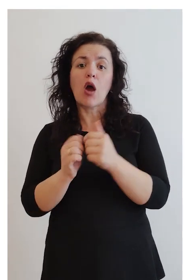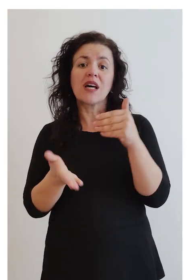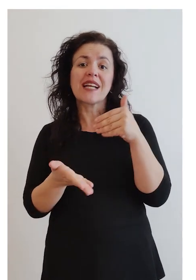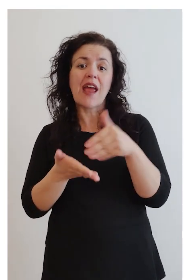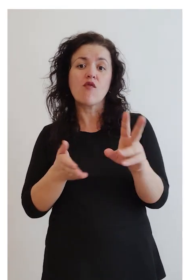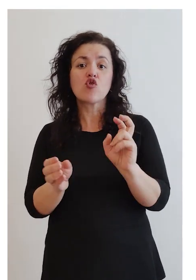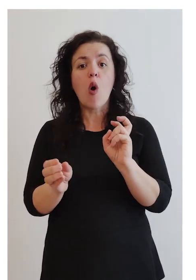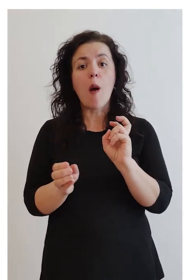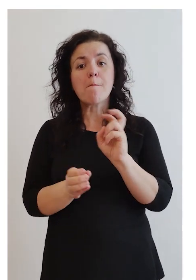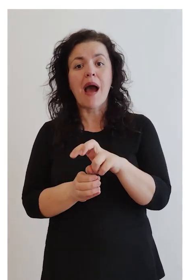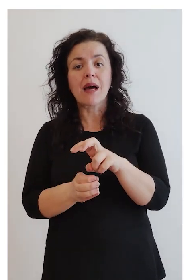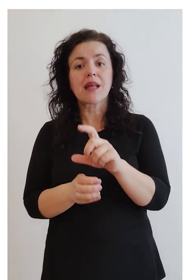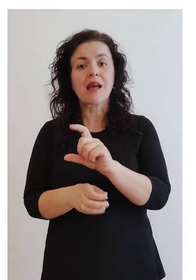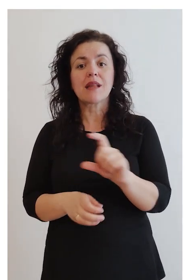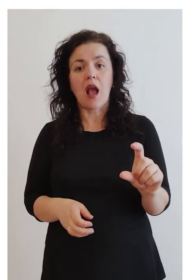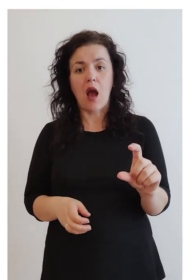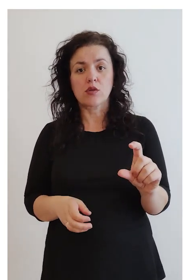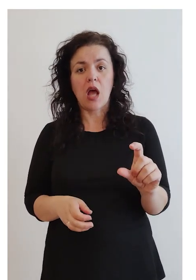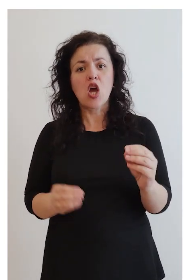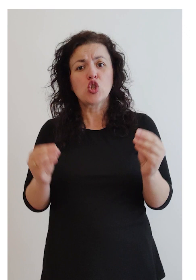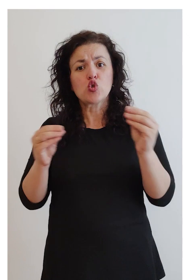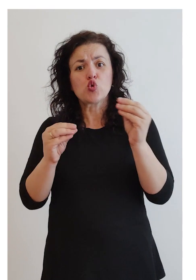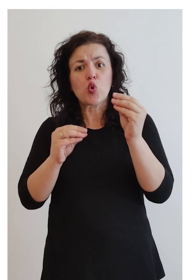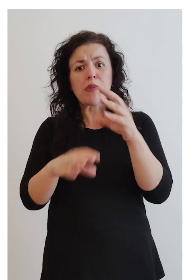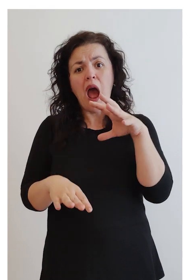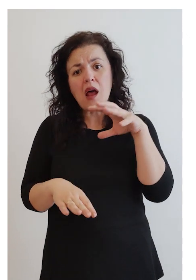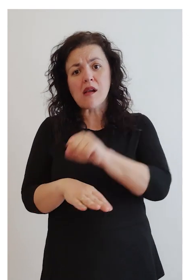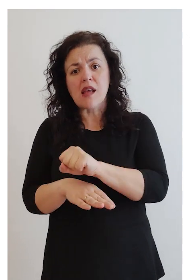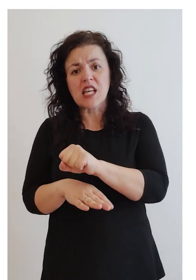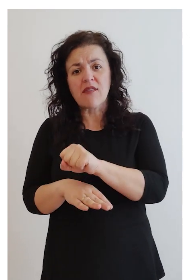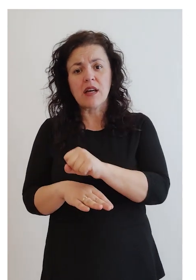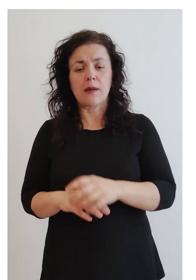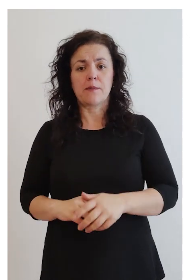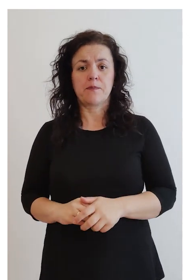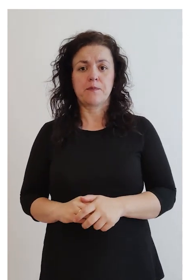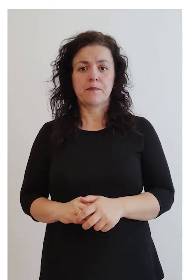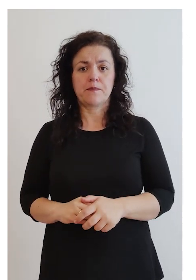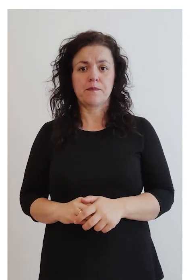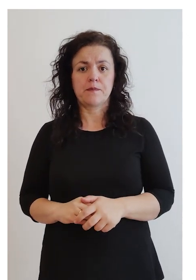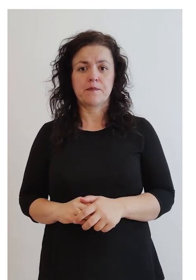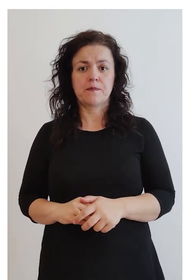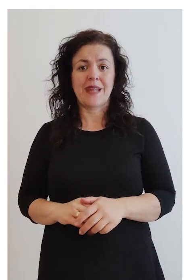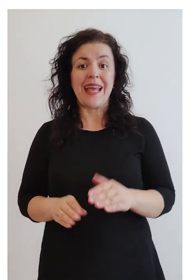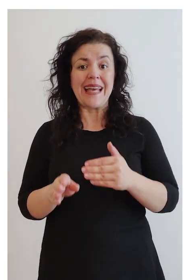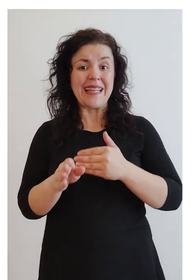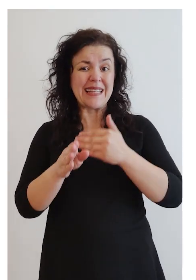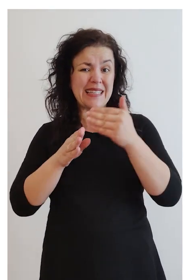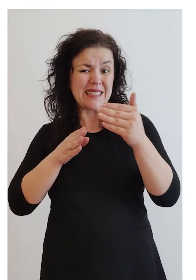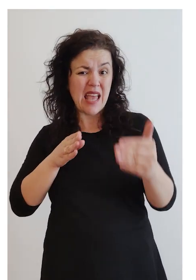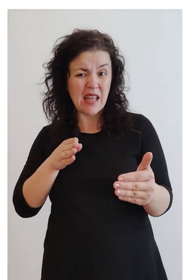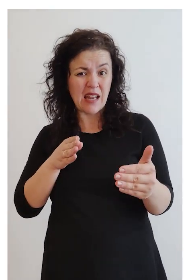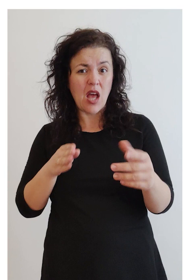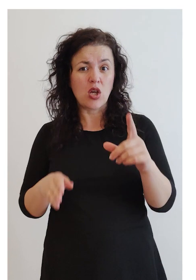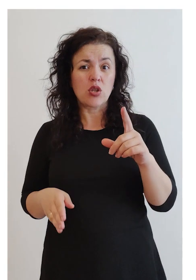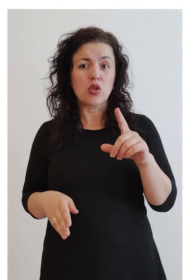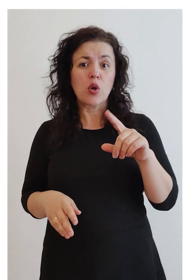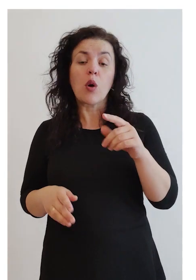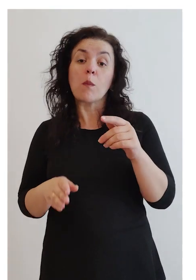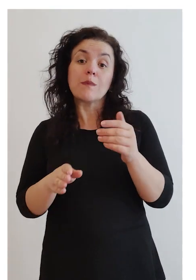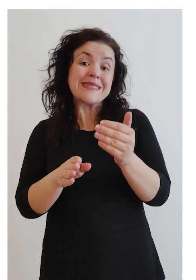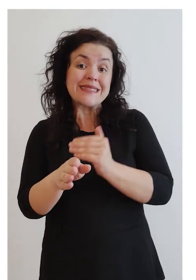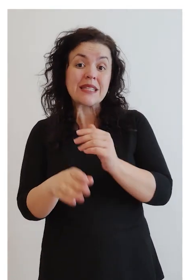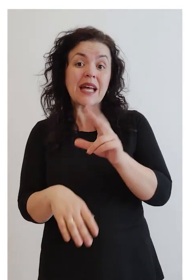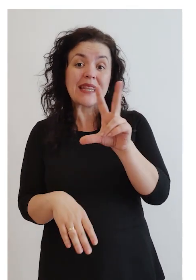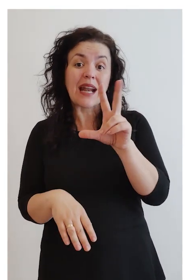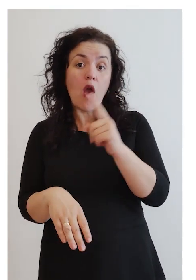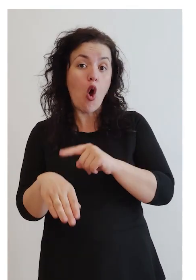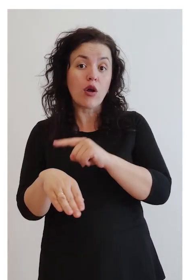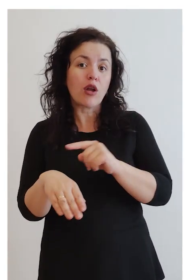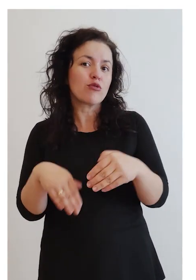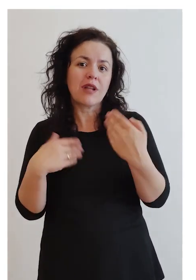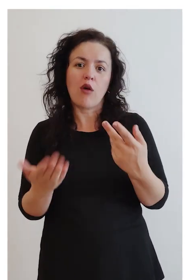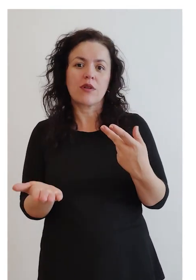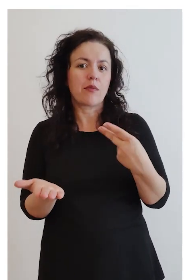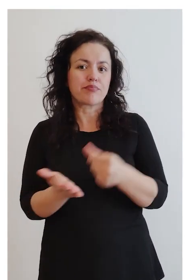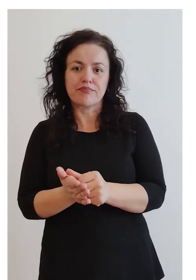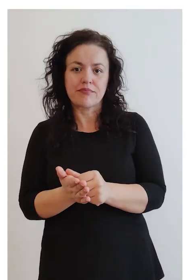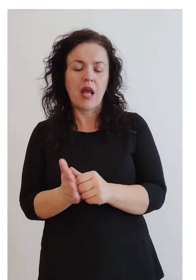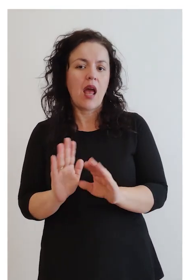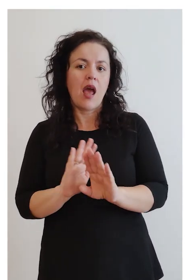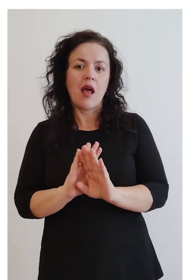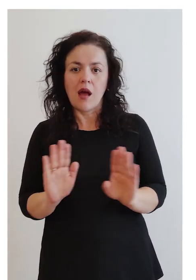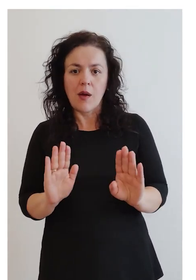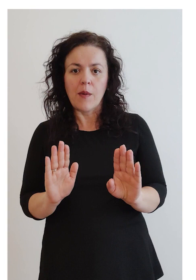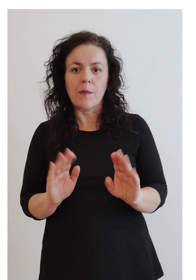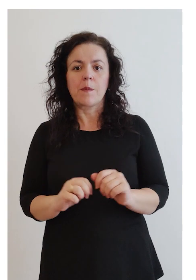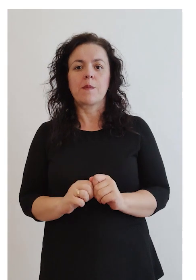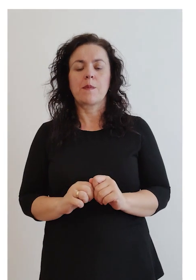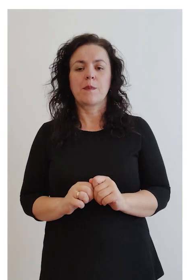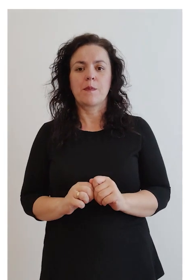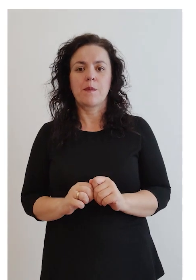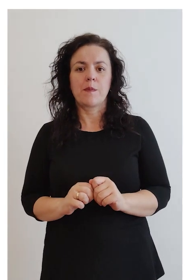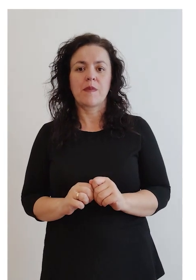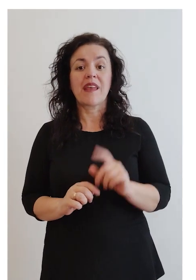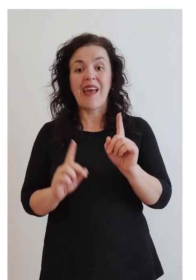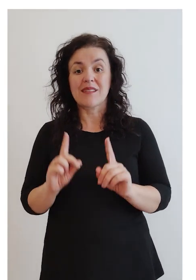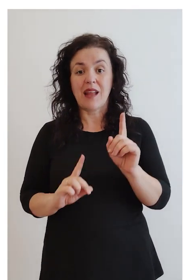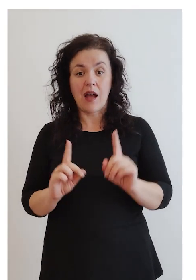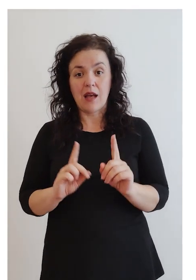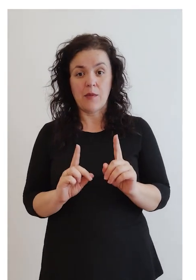Întârzierile sub 3 ore nu dau dreptul la nici o compensație de niciun fel, chiar dacă întârzierea a fost clasificată ca nefiind extraordinară.